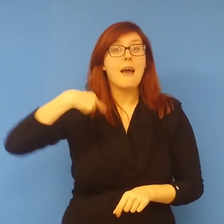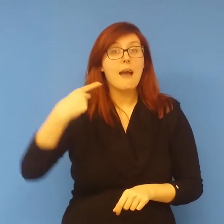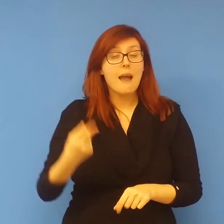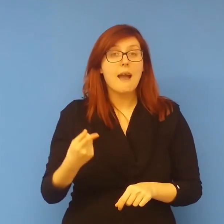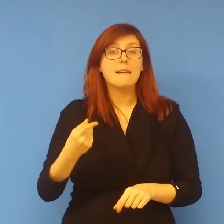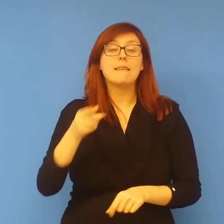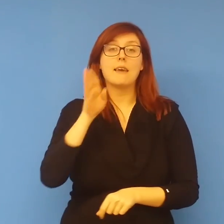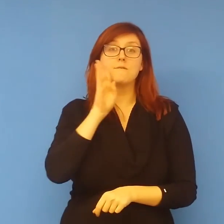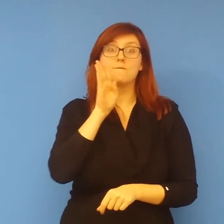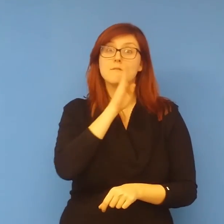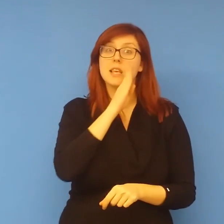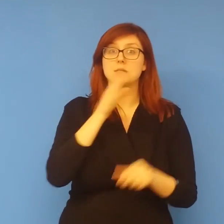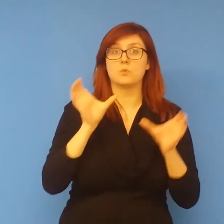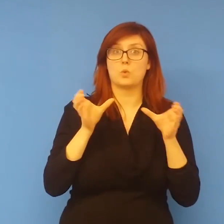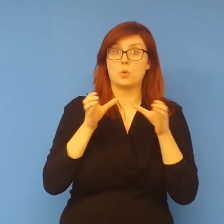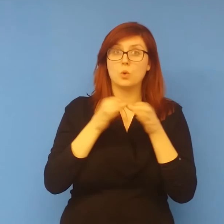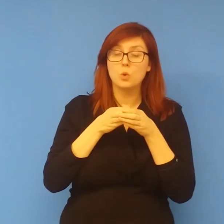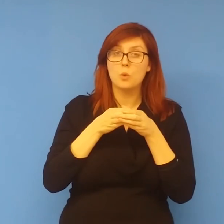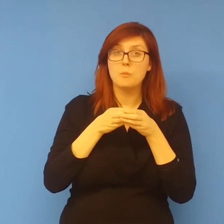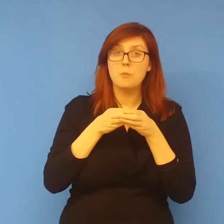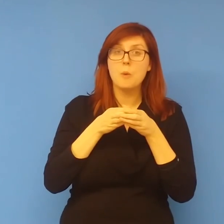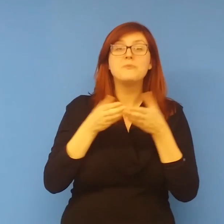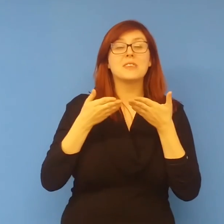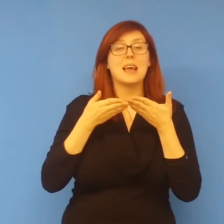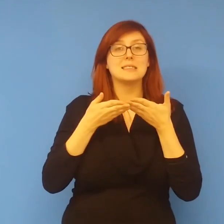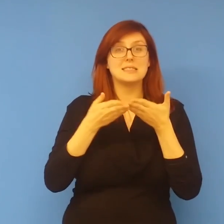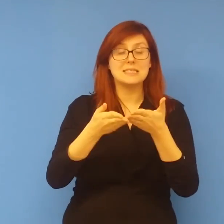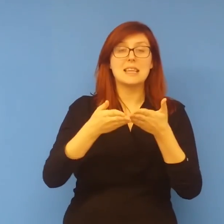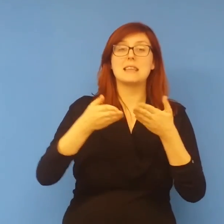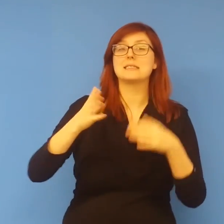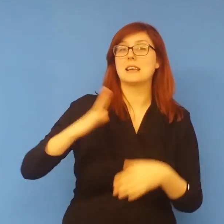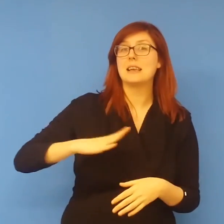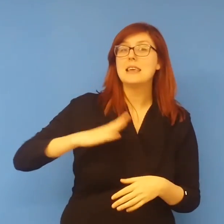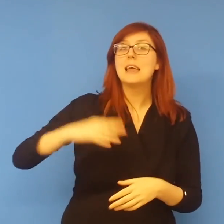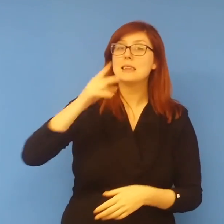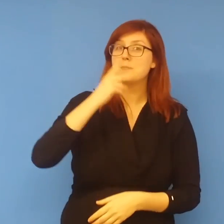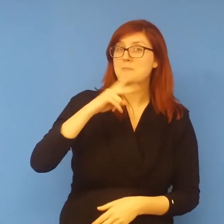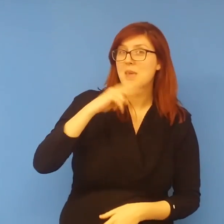oppure usare il gruppo Facebook "Assistenza Clienti Pedius".